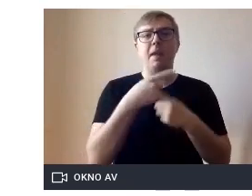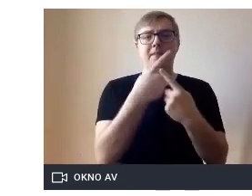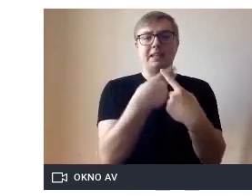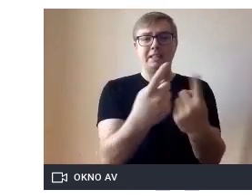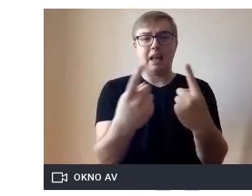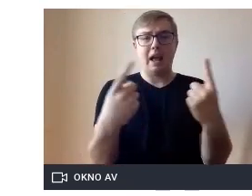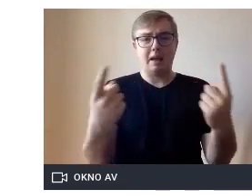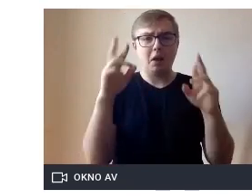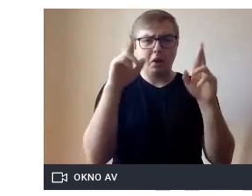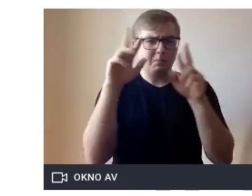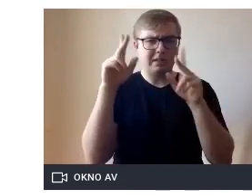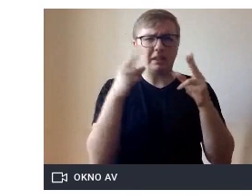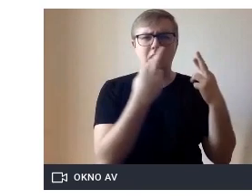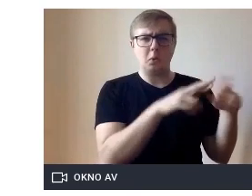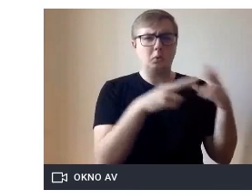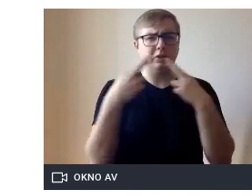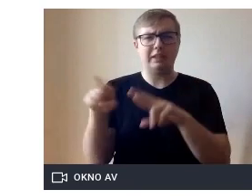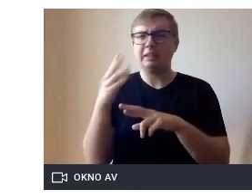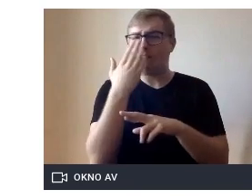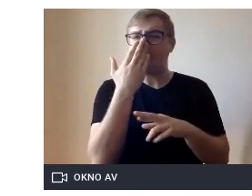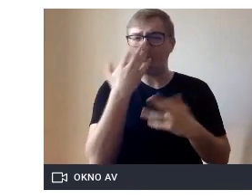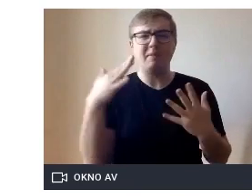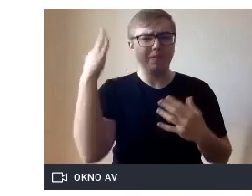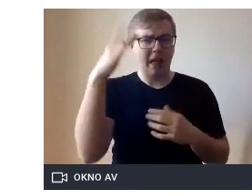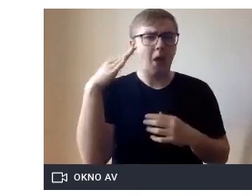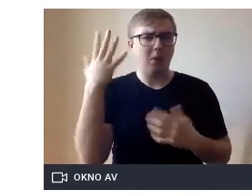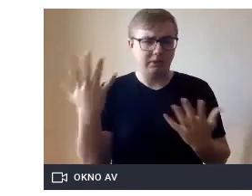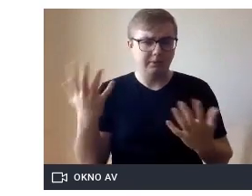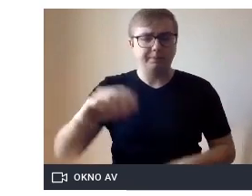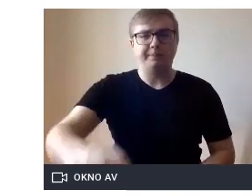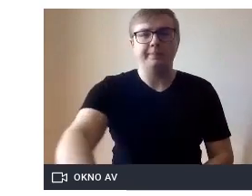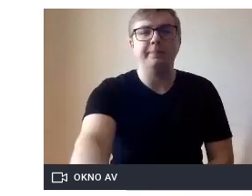Dzięki temu będziecie mieć świadomość, na czym to polega.